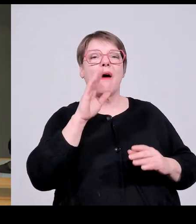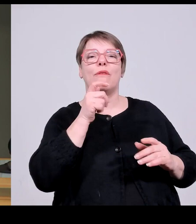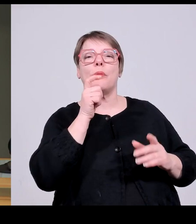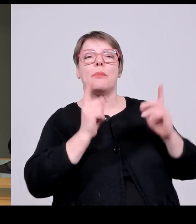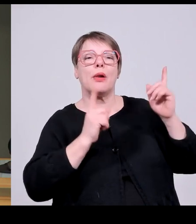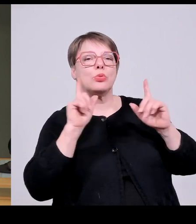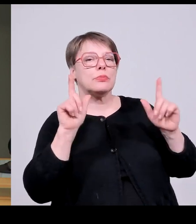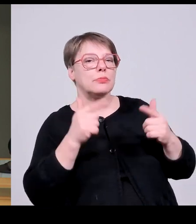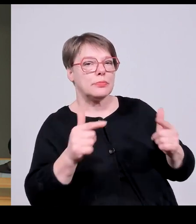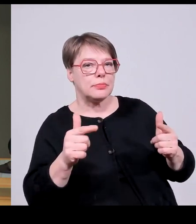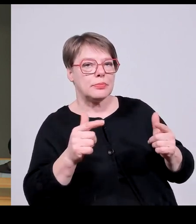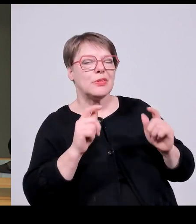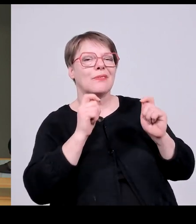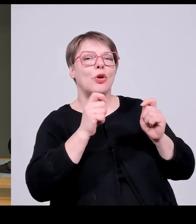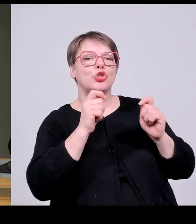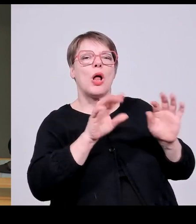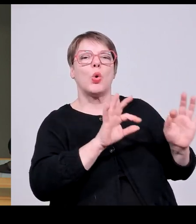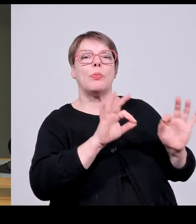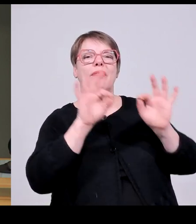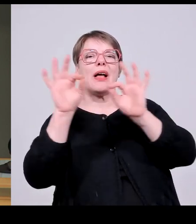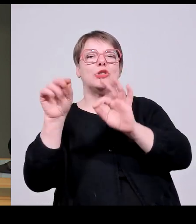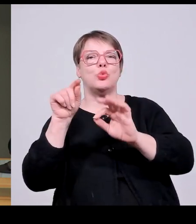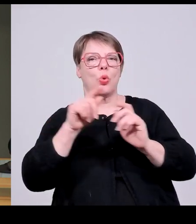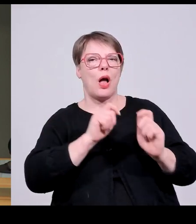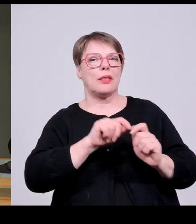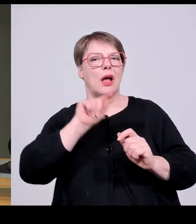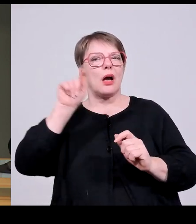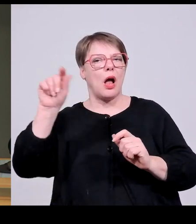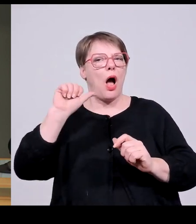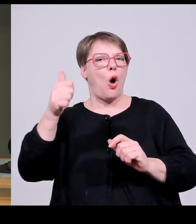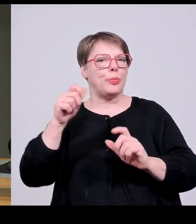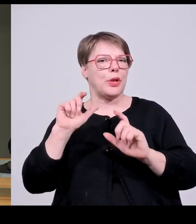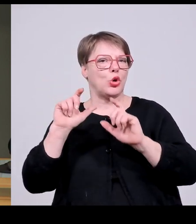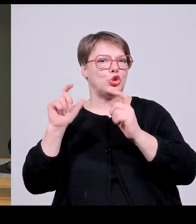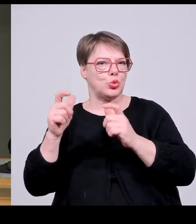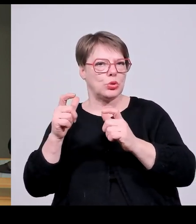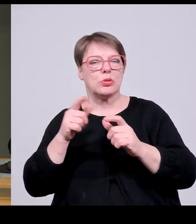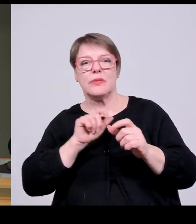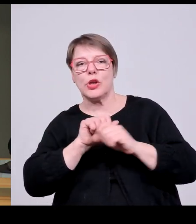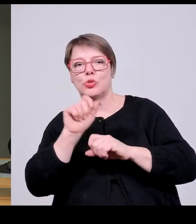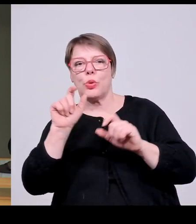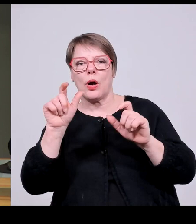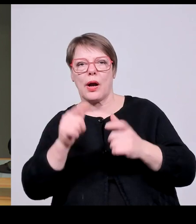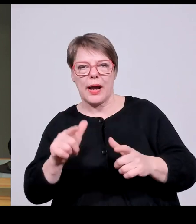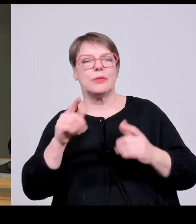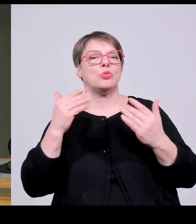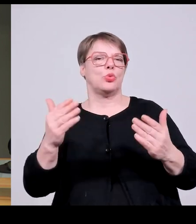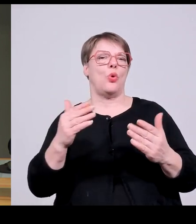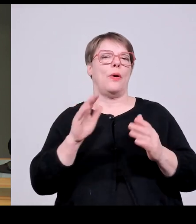Tierheim Berlin unbürokratisch bei den Energiekosten unterstützen. Die Fraktionen haben vereinbart, diesen Antrag heute zu vertagen.